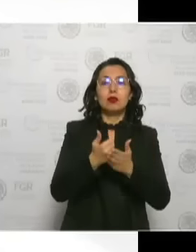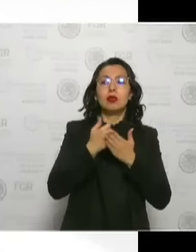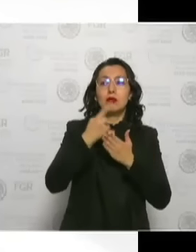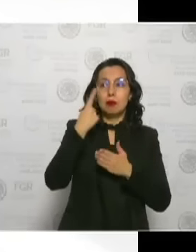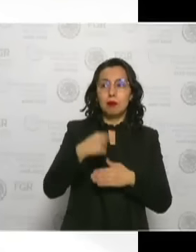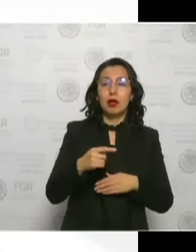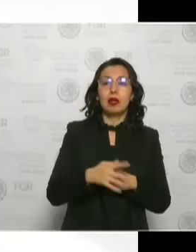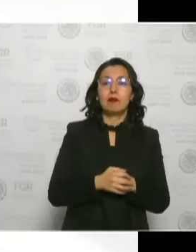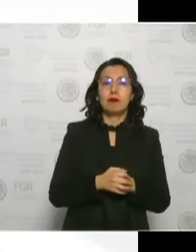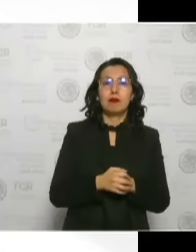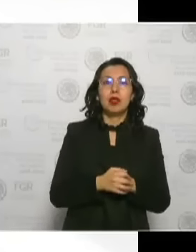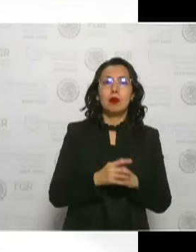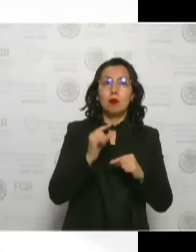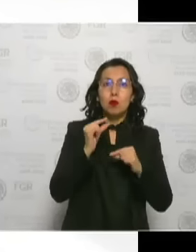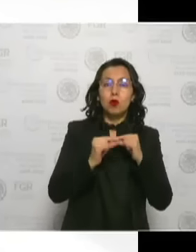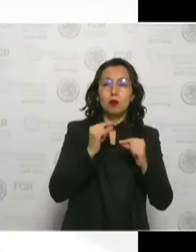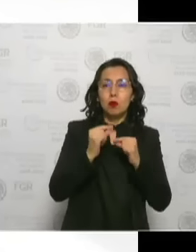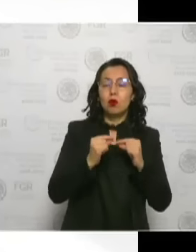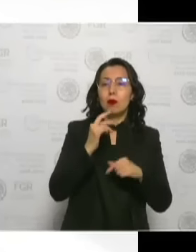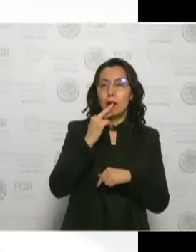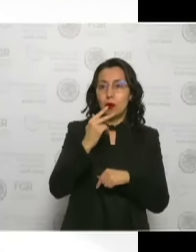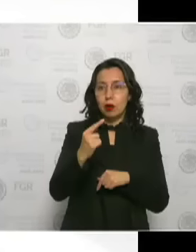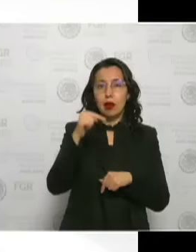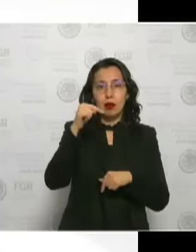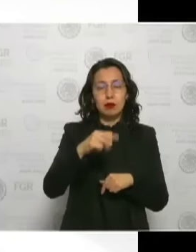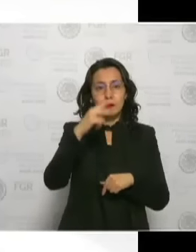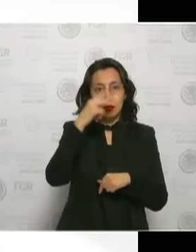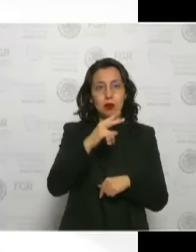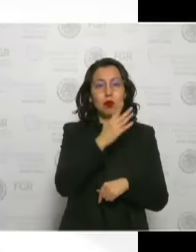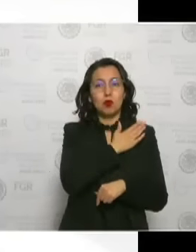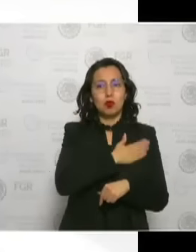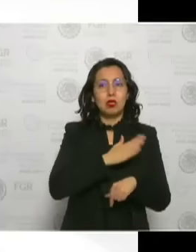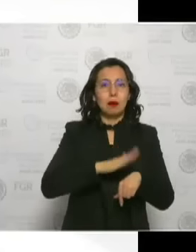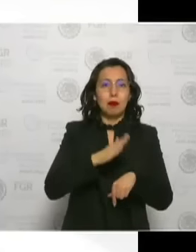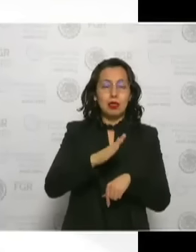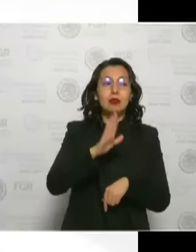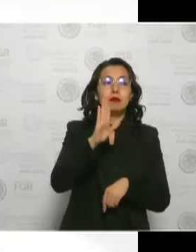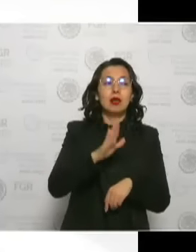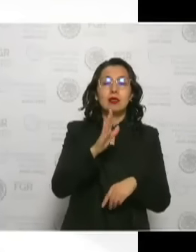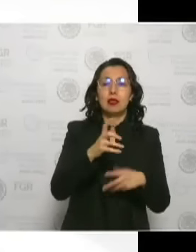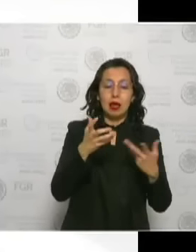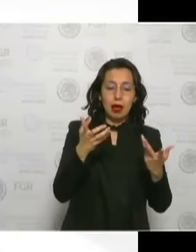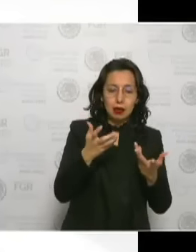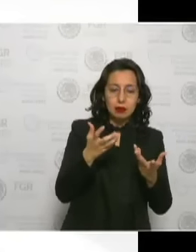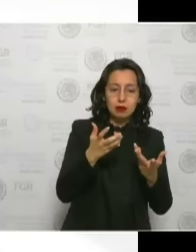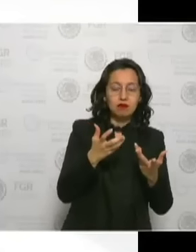la calidad de la justicia en México. nos obliga a pasar de la inercia a la acción,